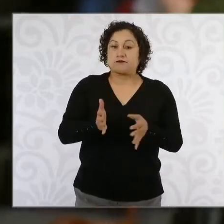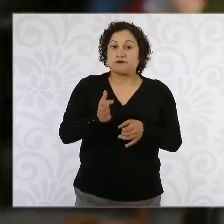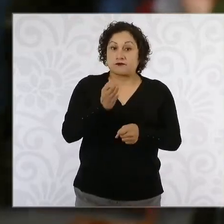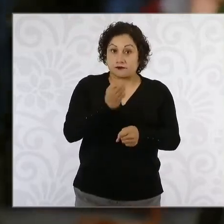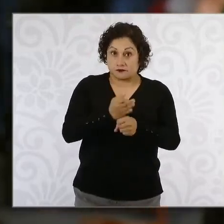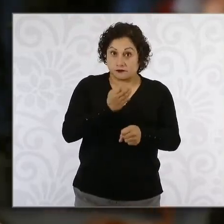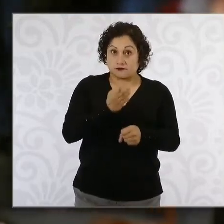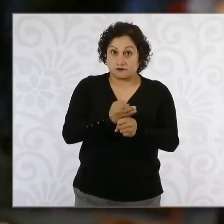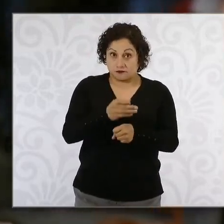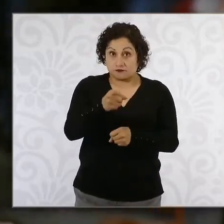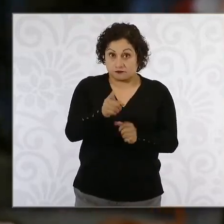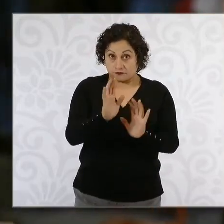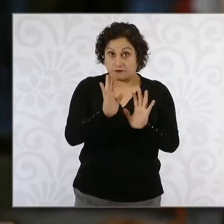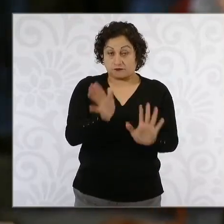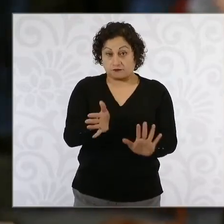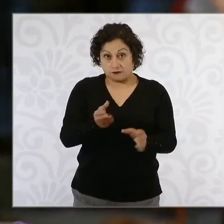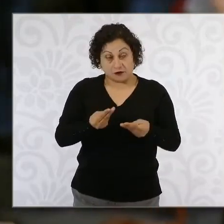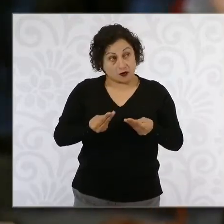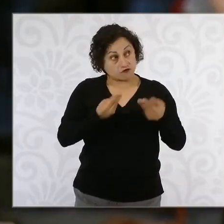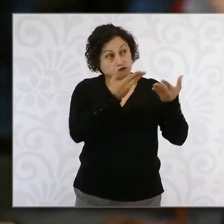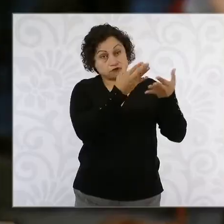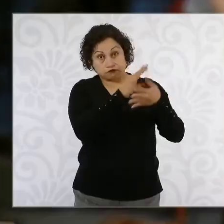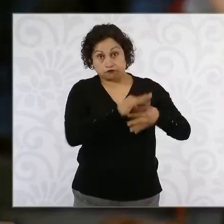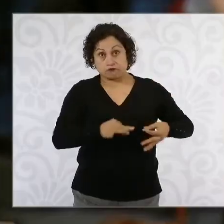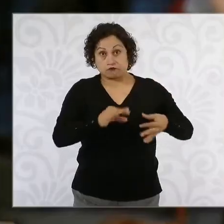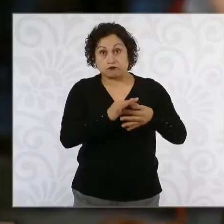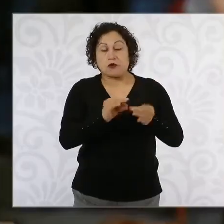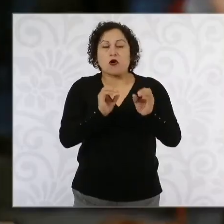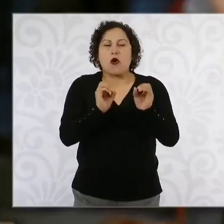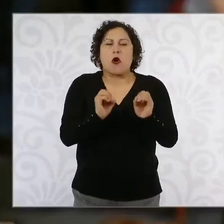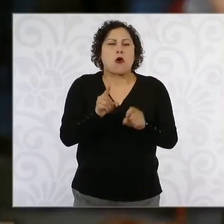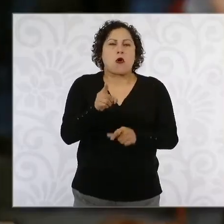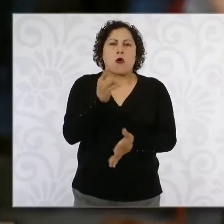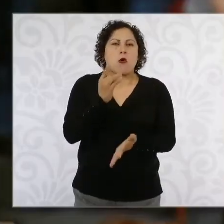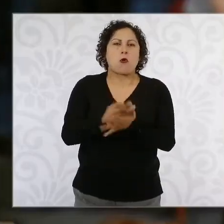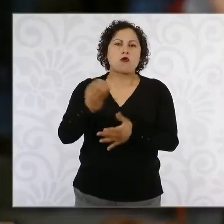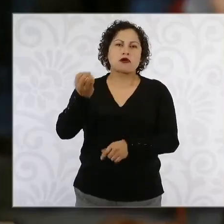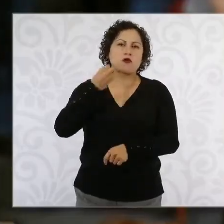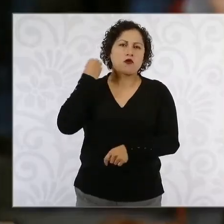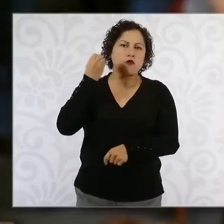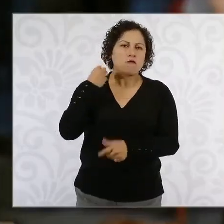Unidos O solo ha sido también como él lo hace a través de conferencias y redes sociales sí